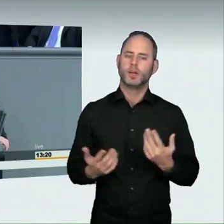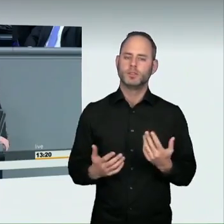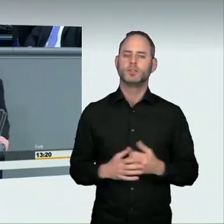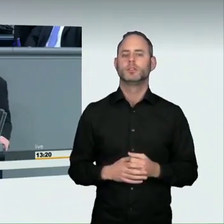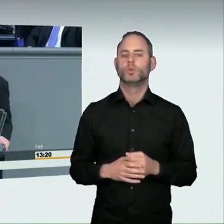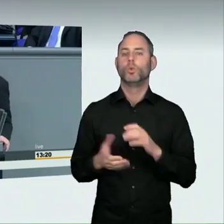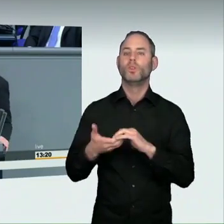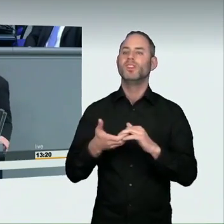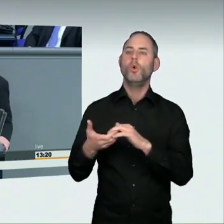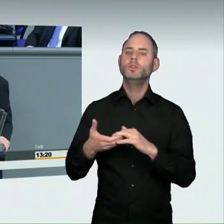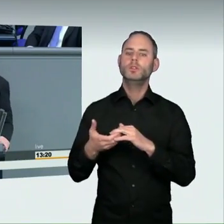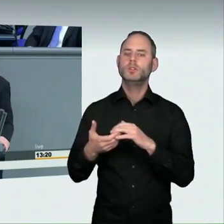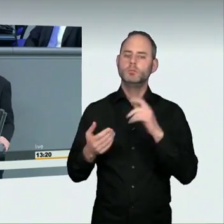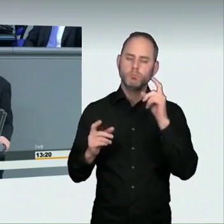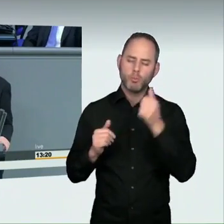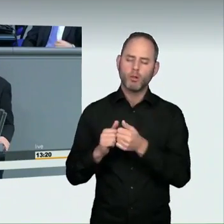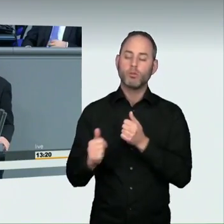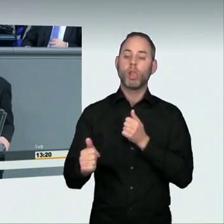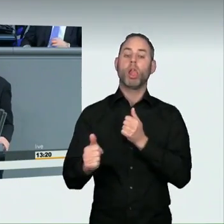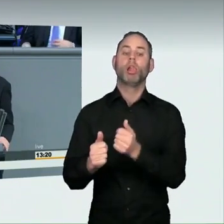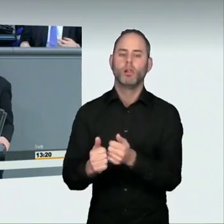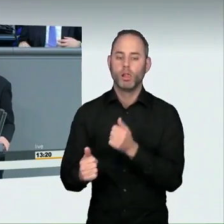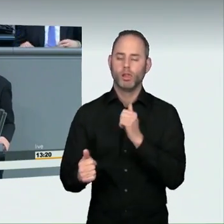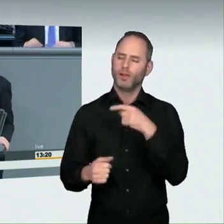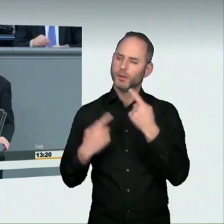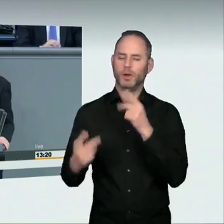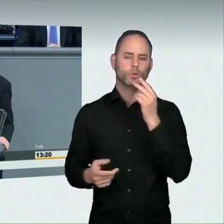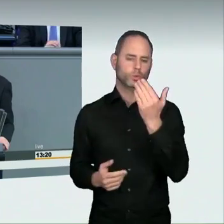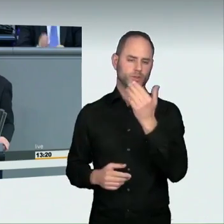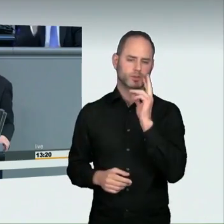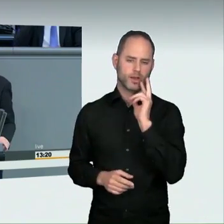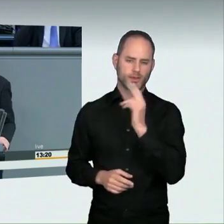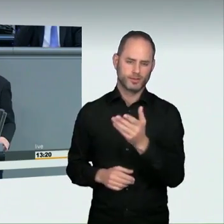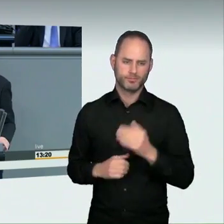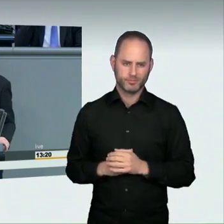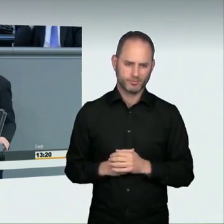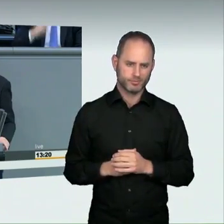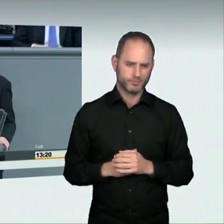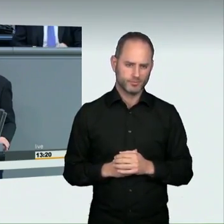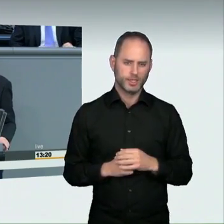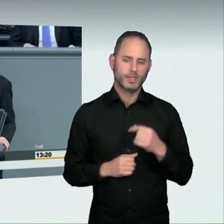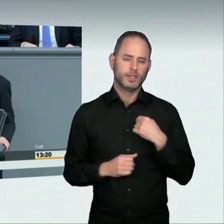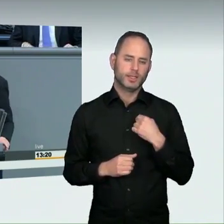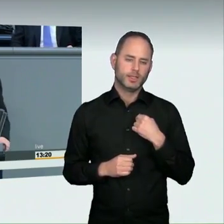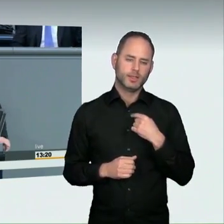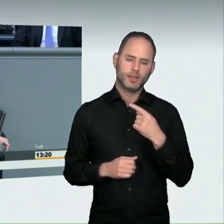Ich habe von Ihnen keine Aussage gehört, wie Sie dazu stehen, dass wir die Modernisierungsumlage von 11 auf 8 Prozent senken müssen.